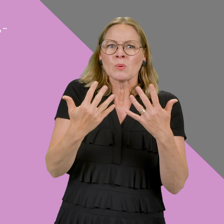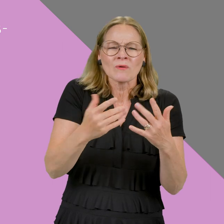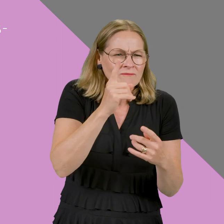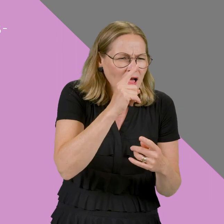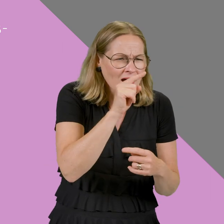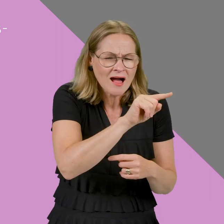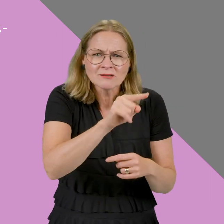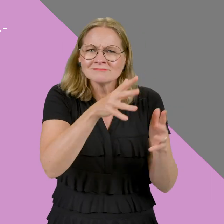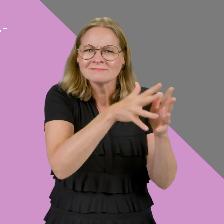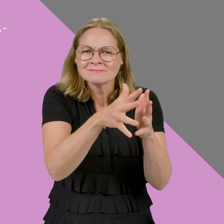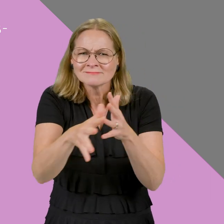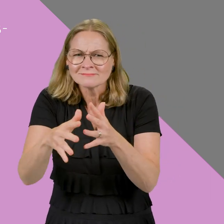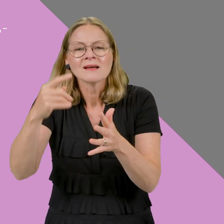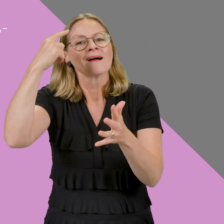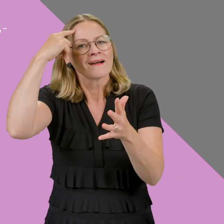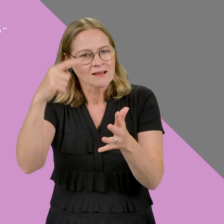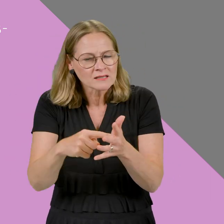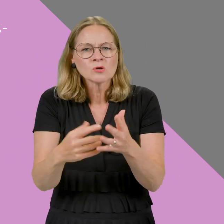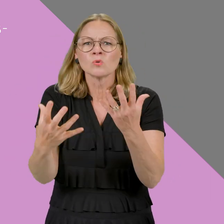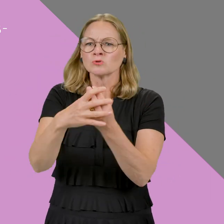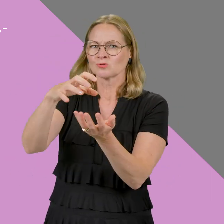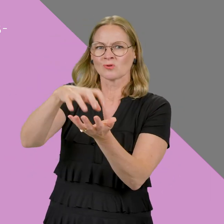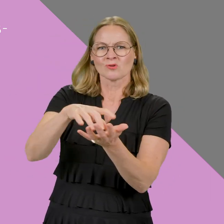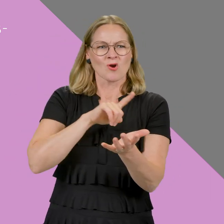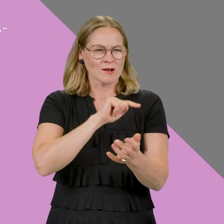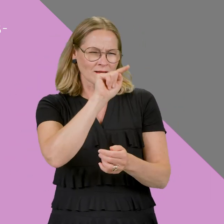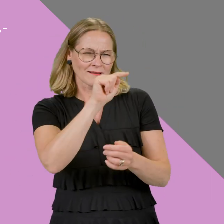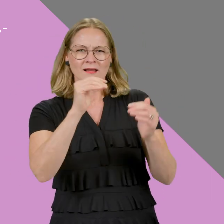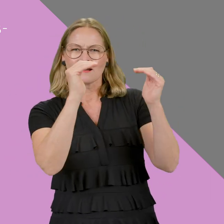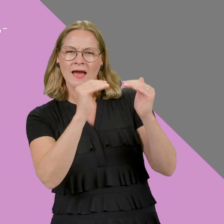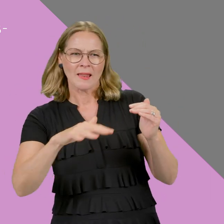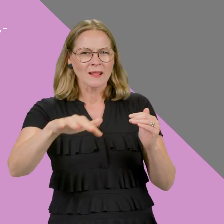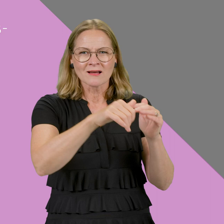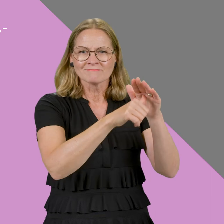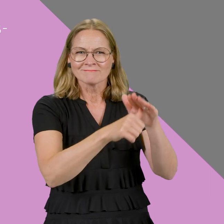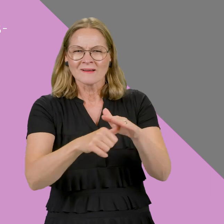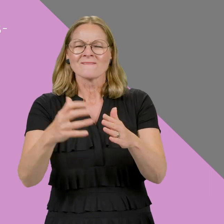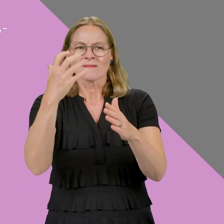että nykyisten vääryyksien selvittämisen, jotta yhteiskunnan syrjiviä rakenteita -